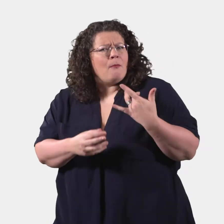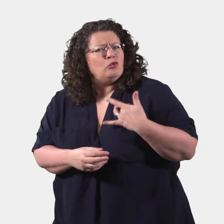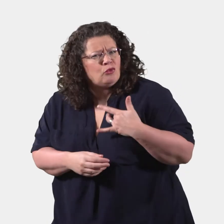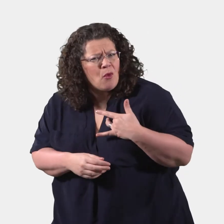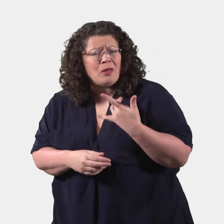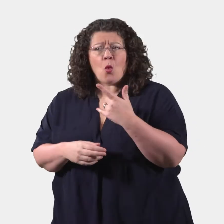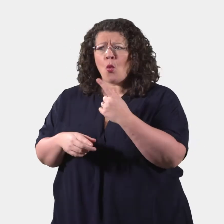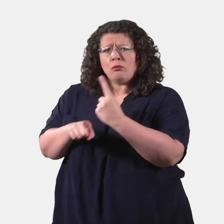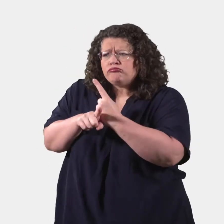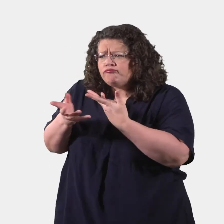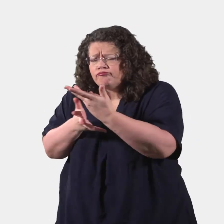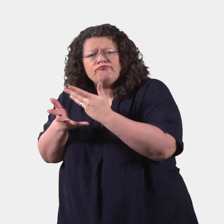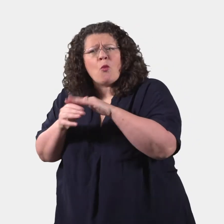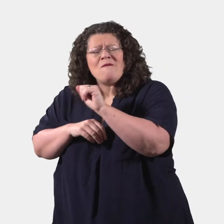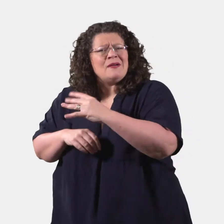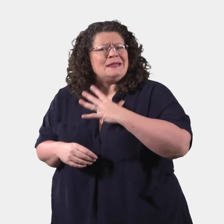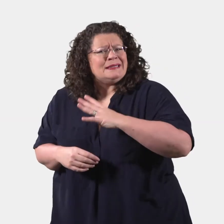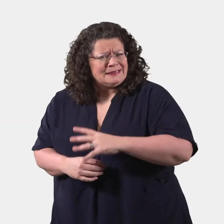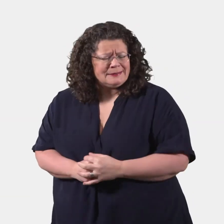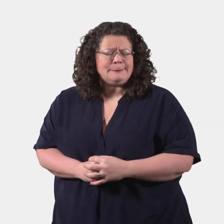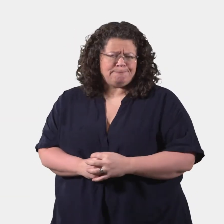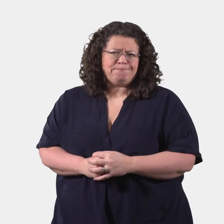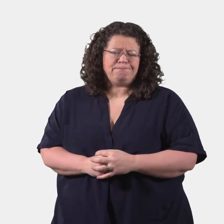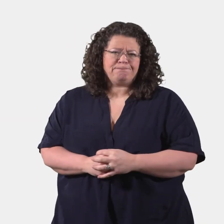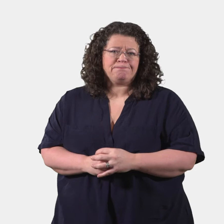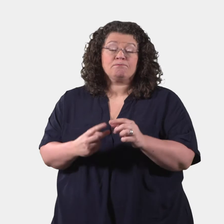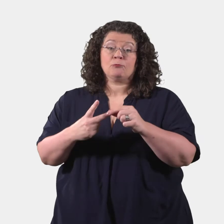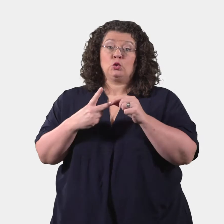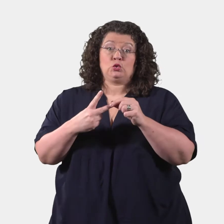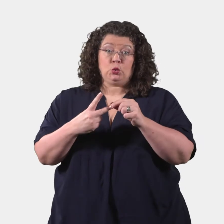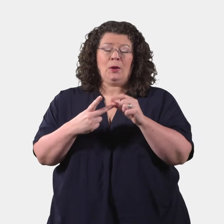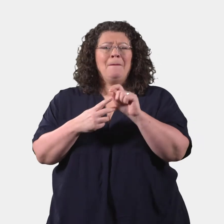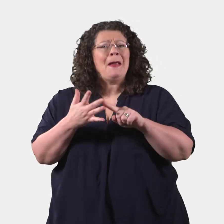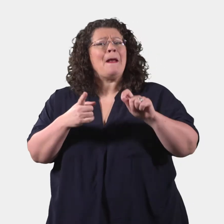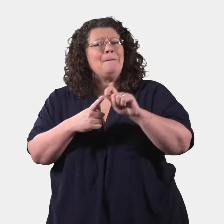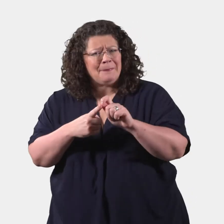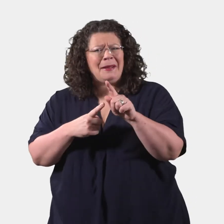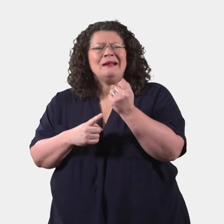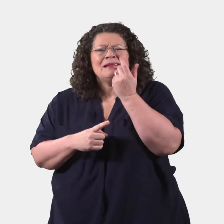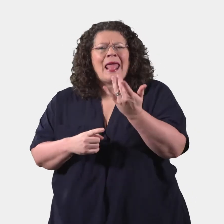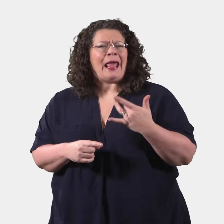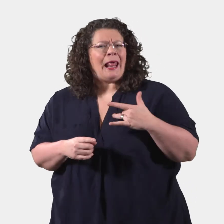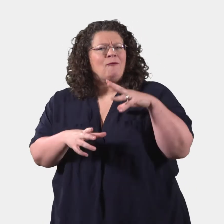a siarad am ei anghenion. 2) Taliad Annibyniaeth Personol